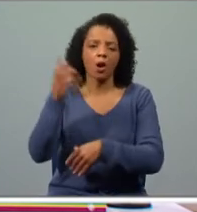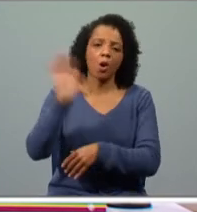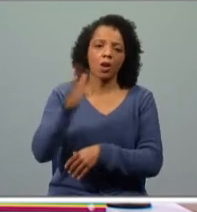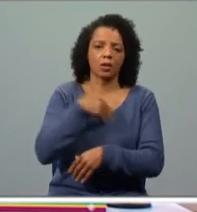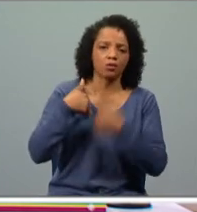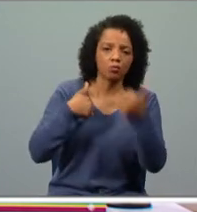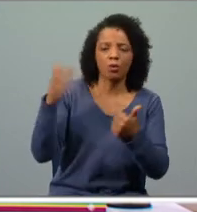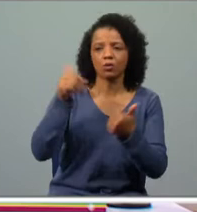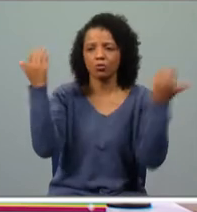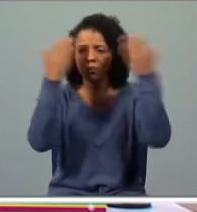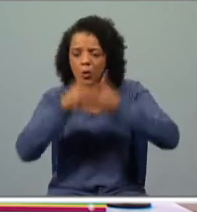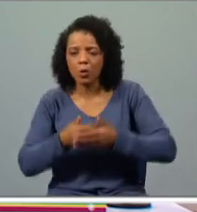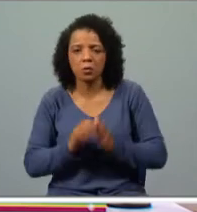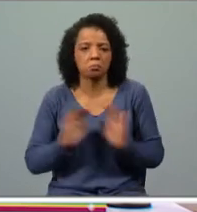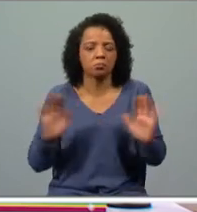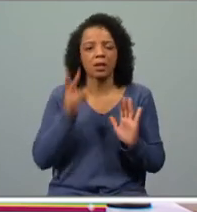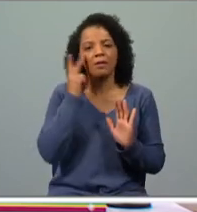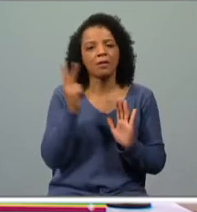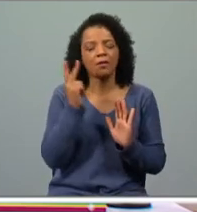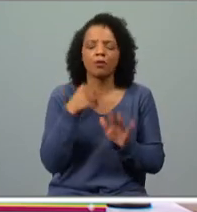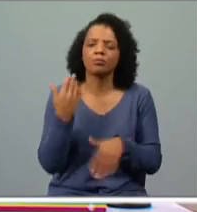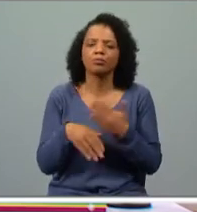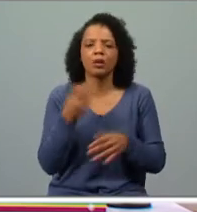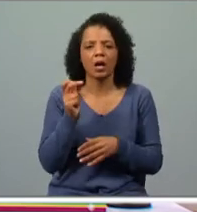estás boa Deus boa noite e viveram assim durante muitos anos 你是上帝，晚安，他們就這樣生活很多年了